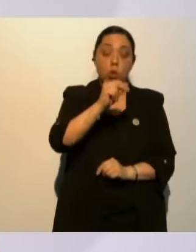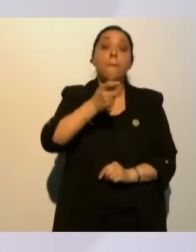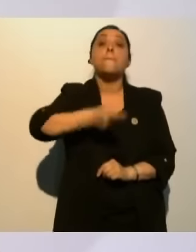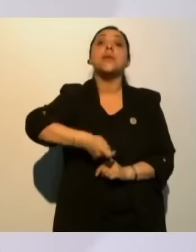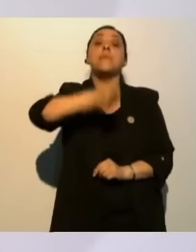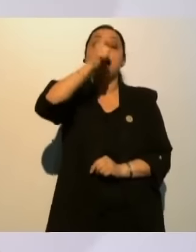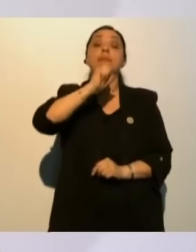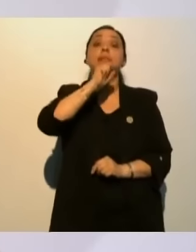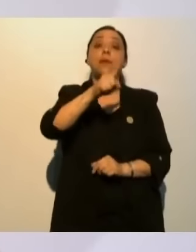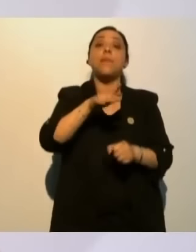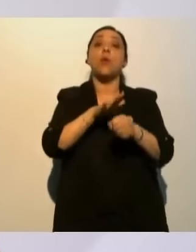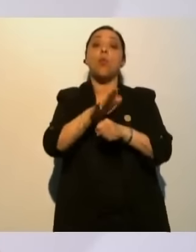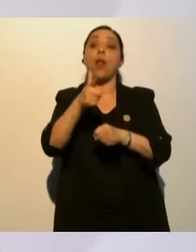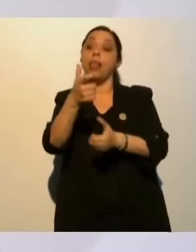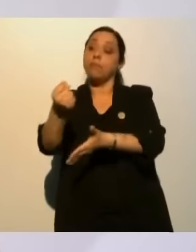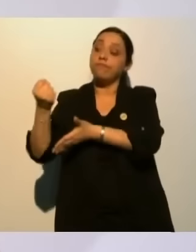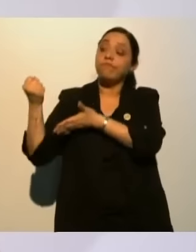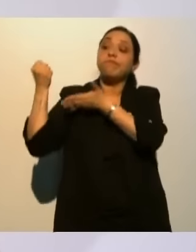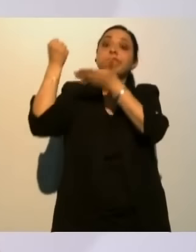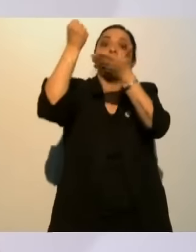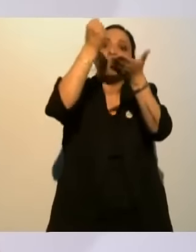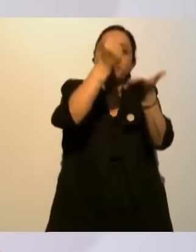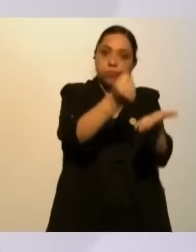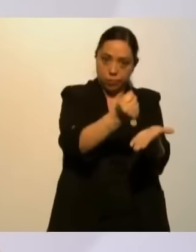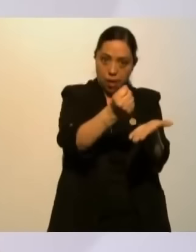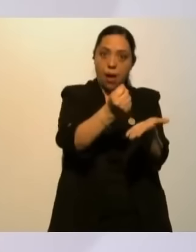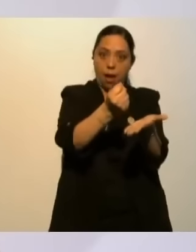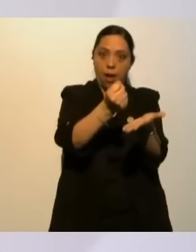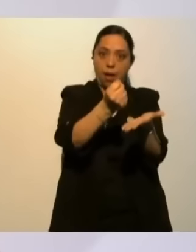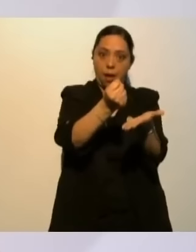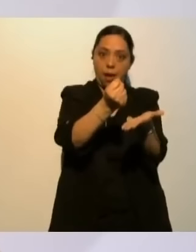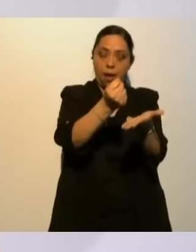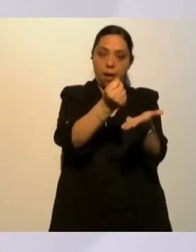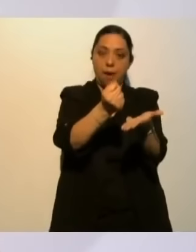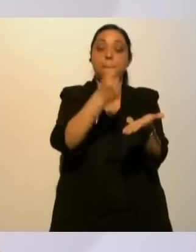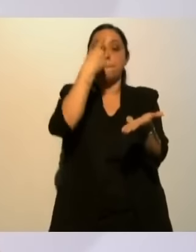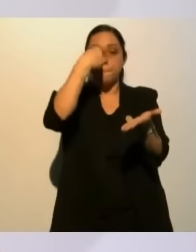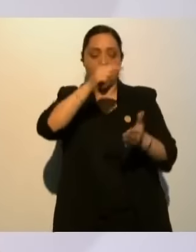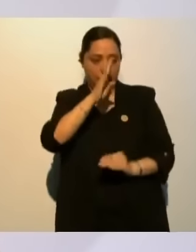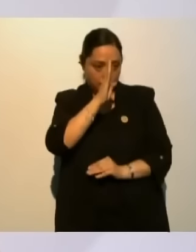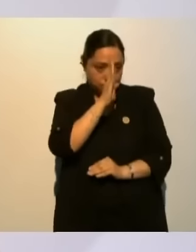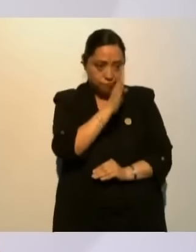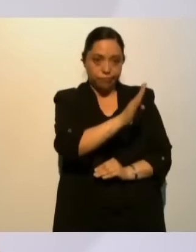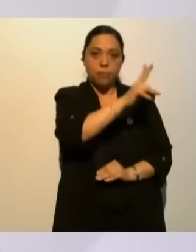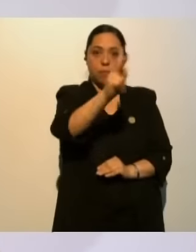presupuesto de egresos de la federación destinado directamente a los pueblos y comunidades de